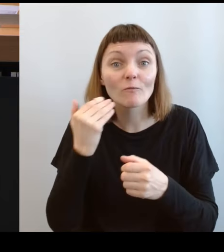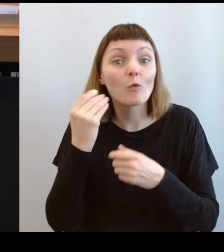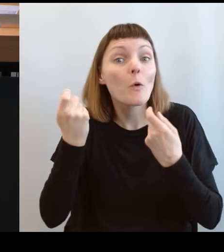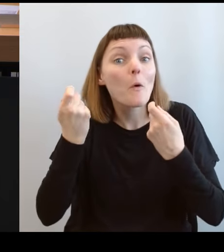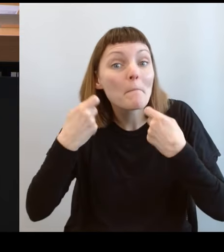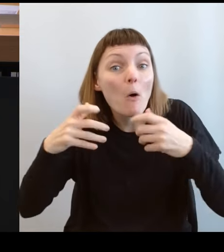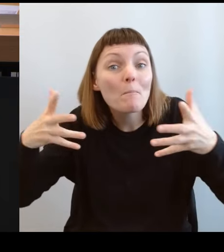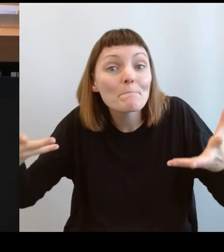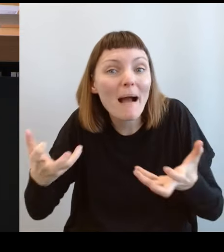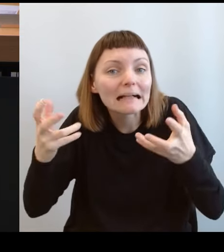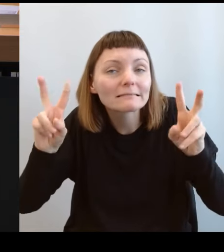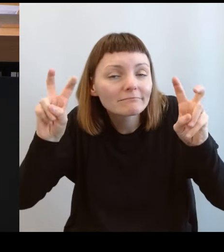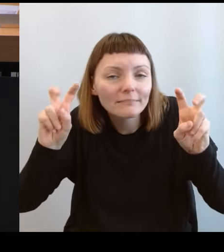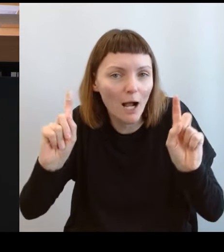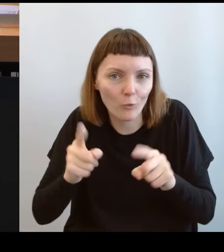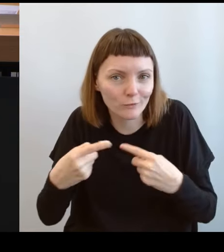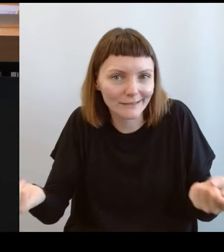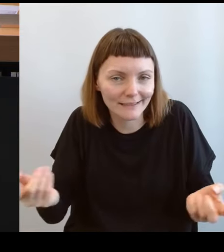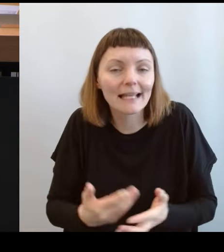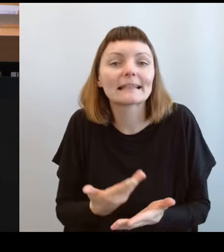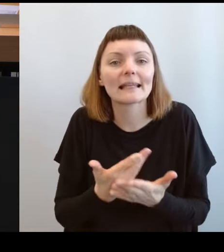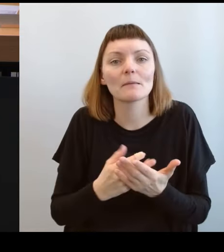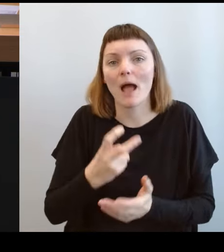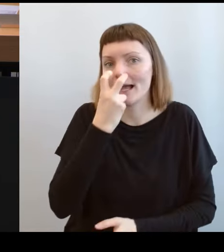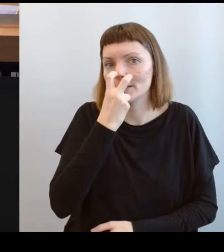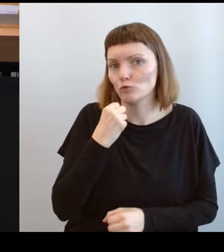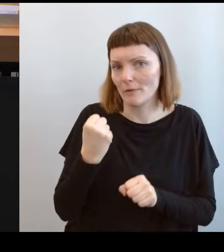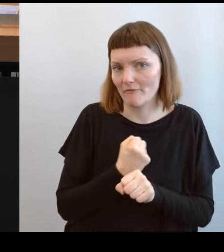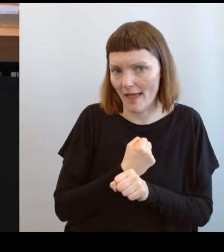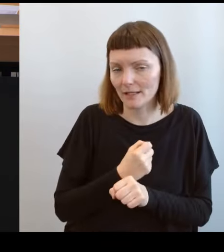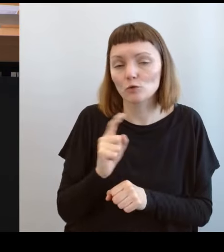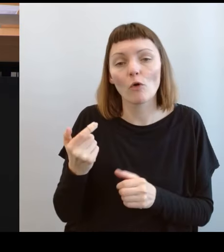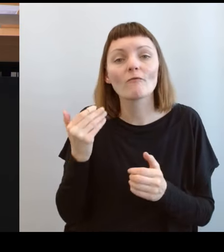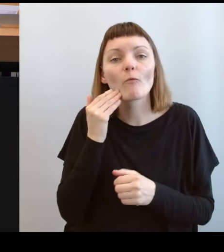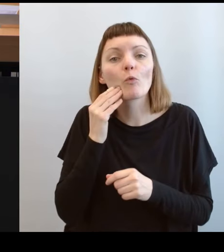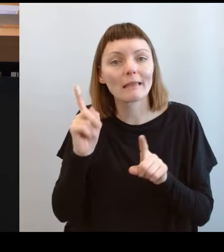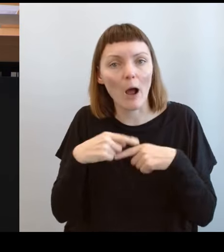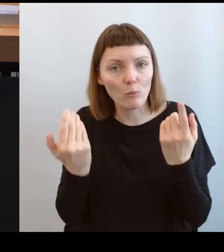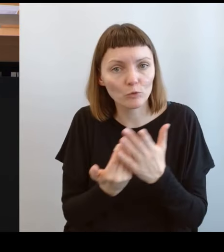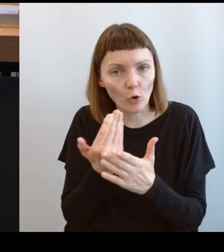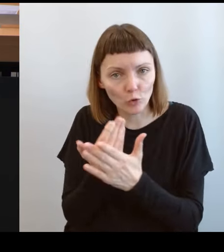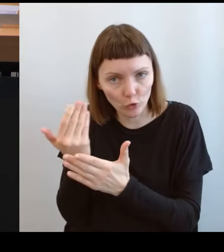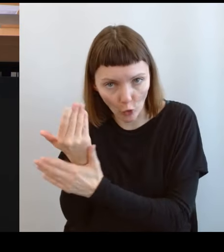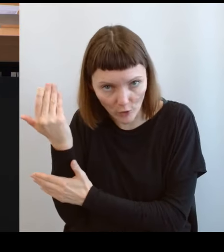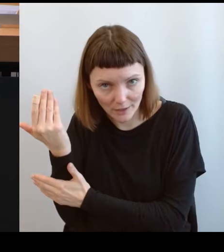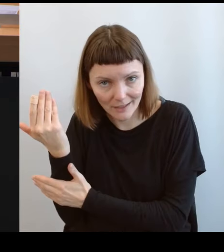Wohnraum sorgen soll, verbunden werden mit einem massiven öffentlichen Wohnungsbauprogramm. Da haben wir